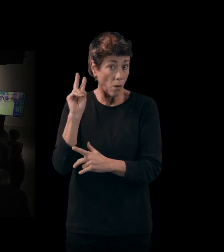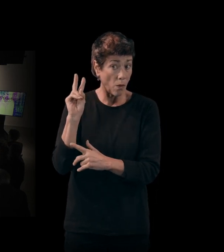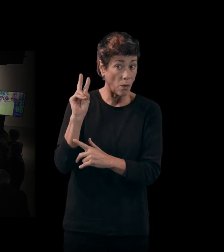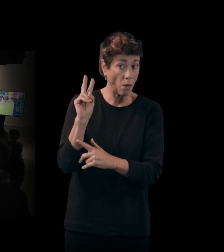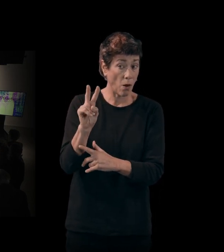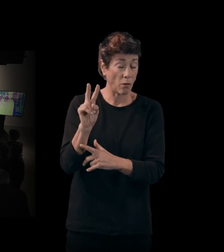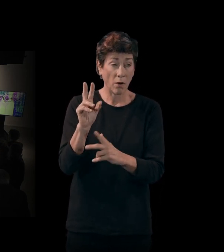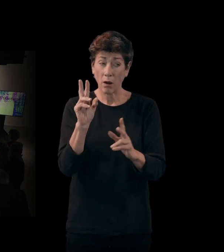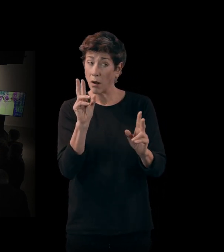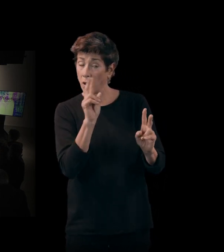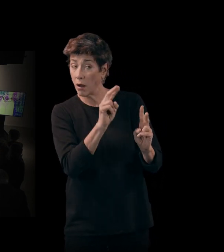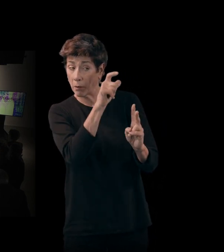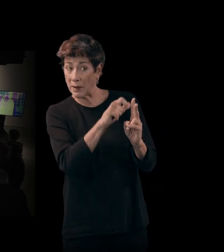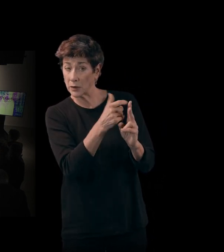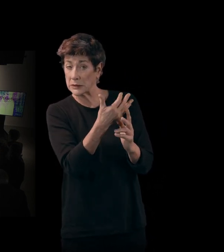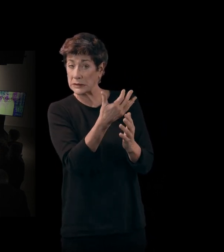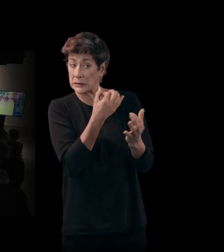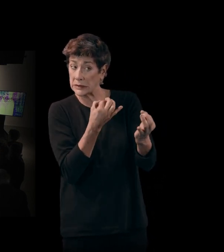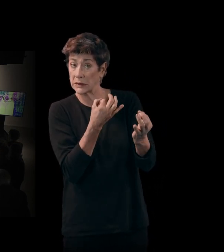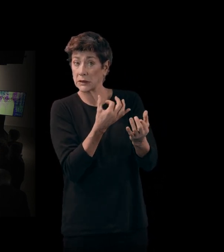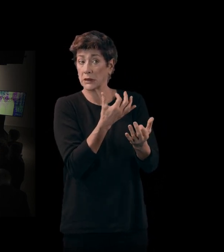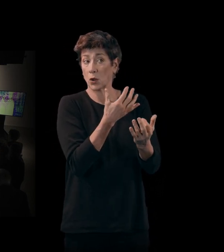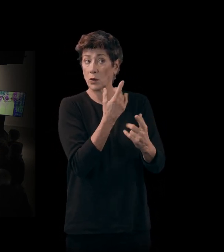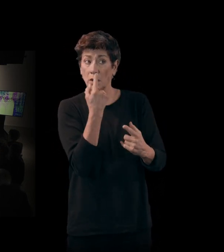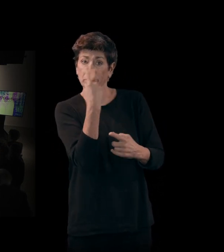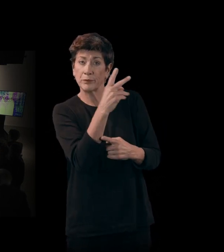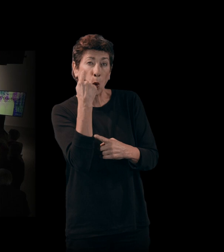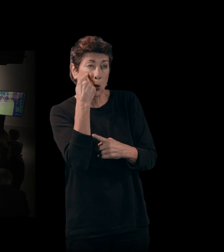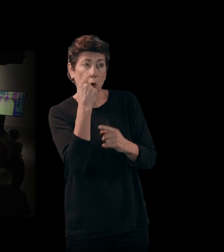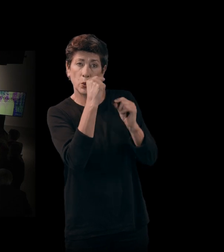dans le regard et dans les mots de nos hôtes ce que ça a provoqué.